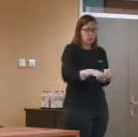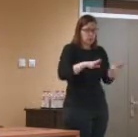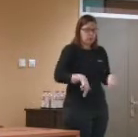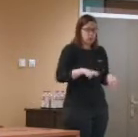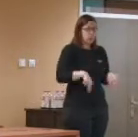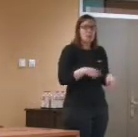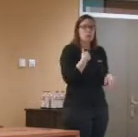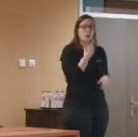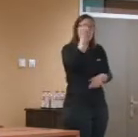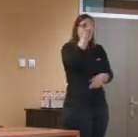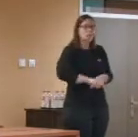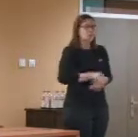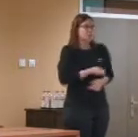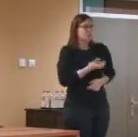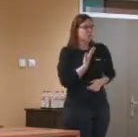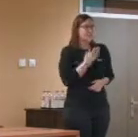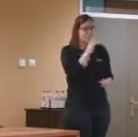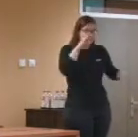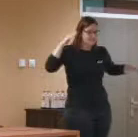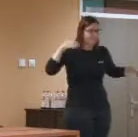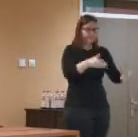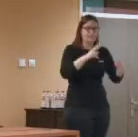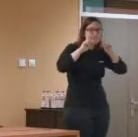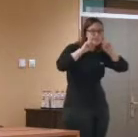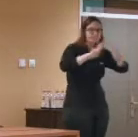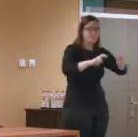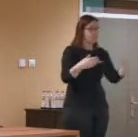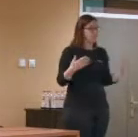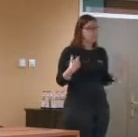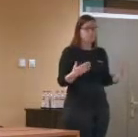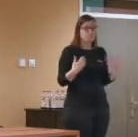a investigar exclusivamente, a investigar en el sentido que conocemos